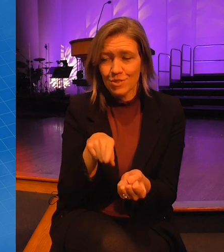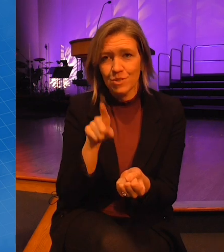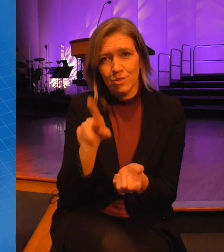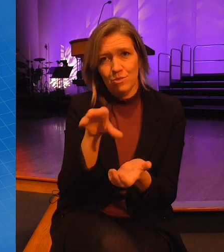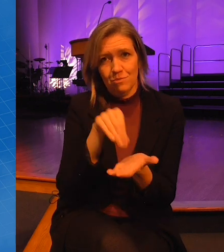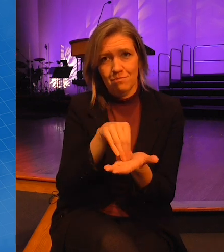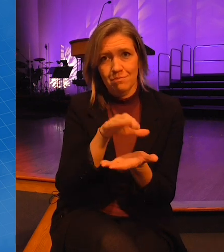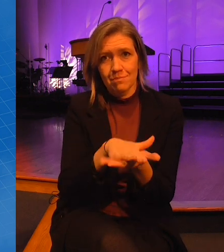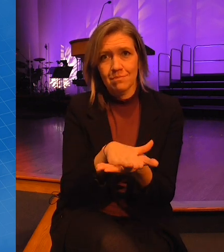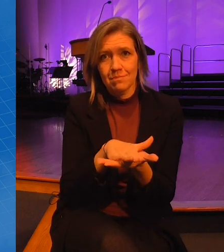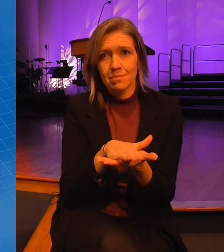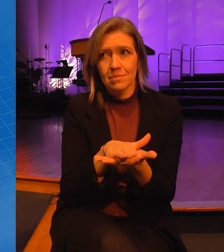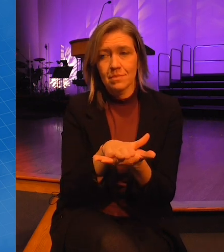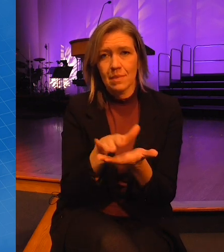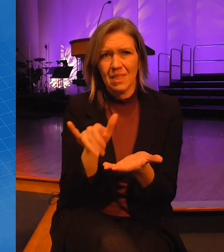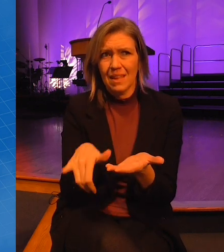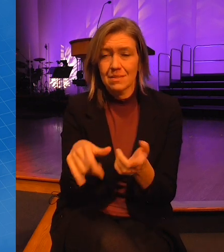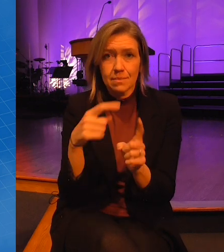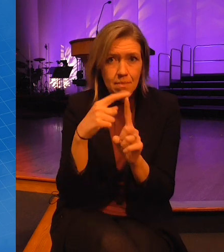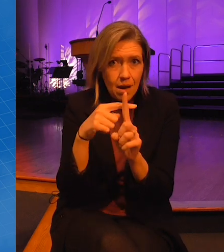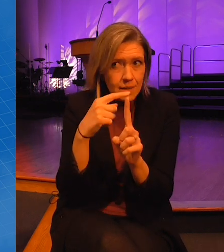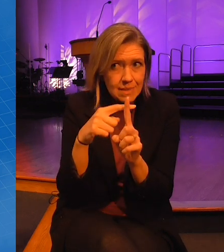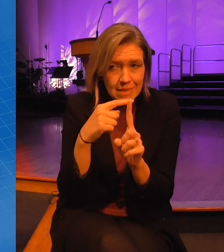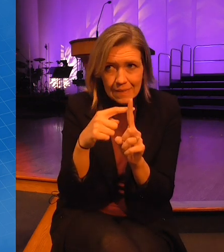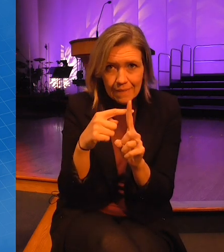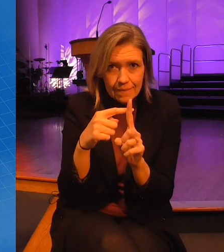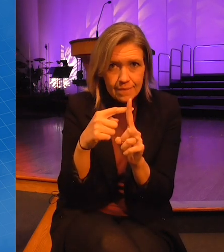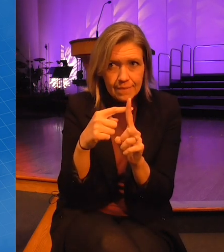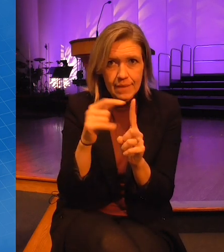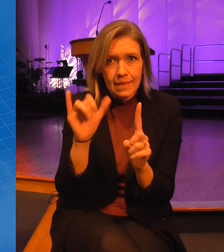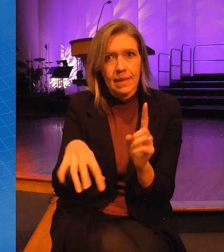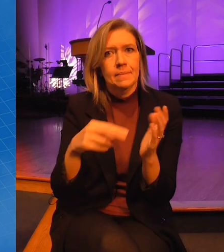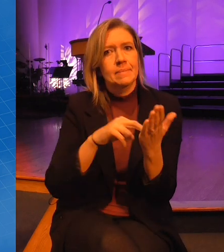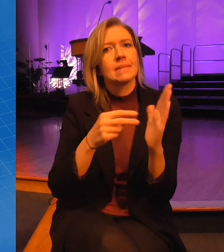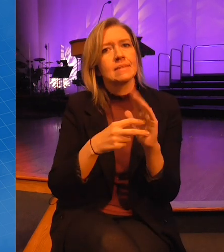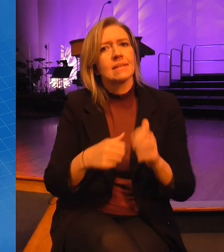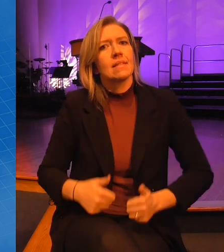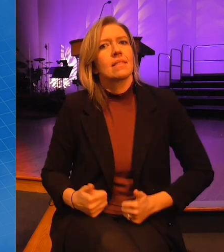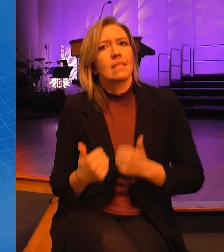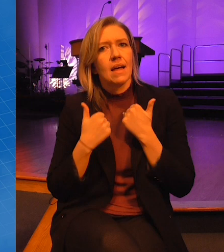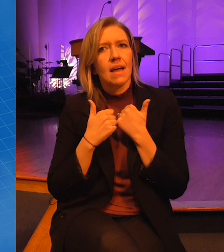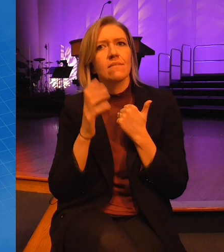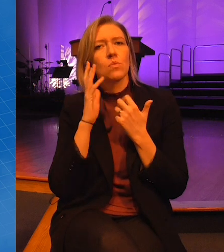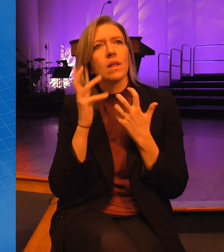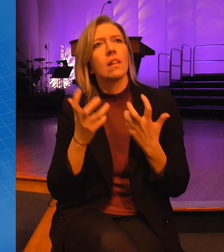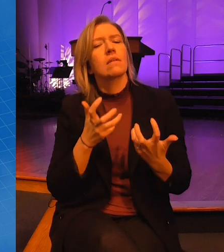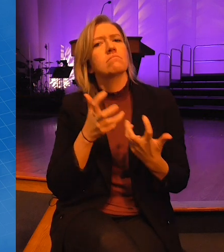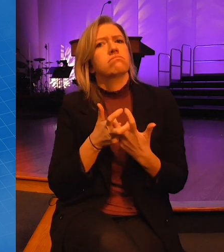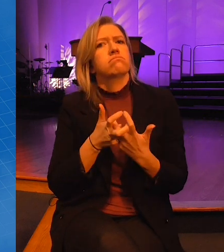es una señal muy positiva de que la vida va a comenzar a resonar contigo nuevamente muy, muy